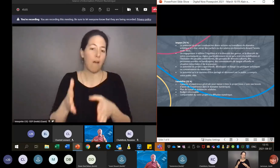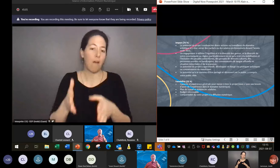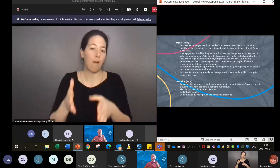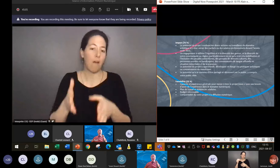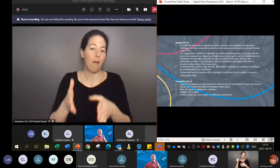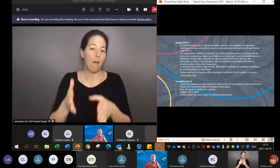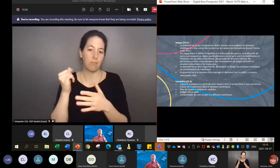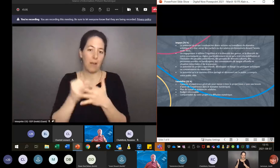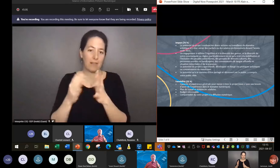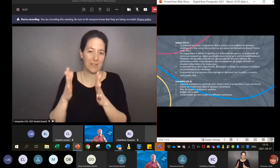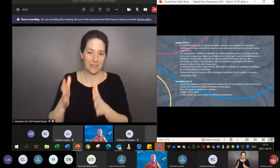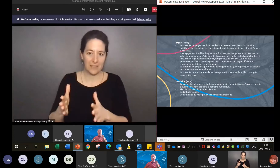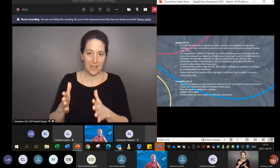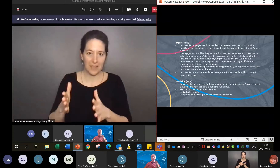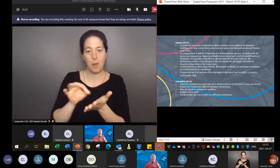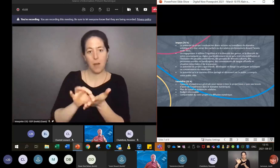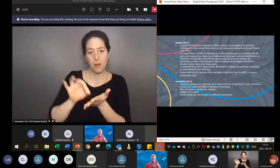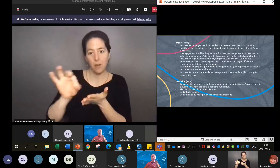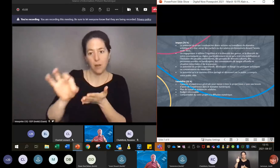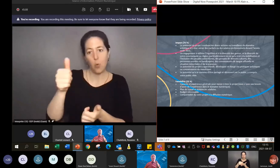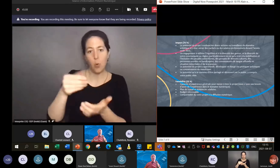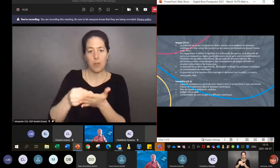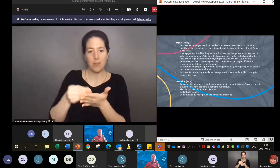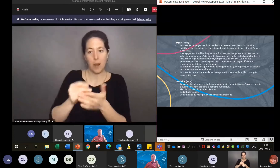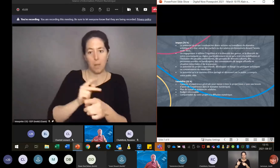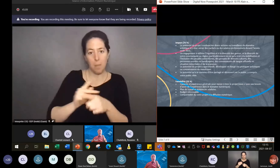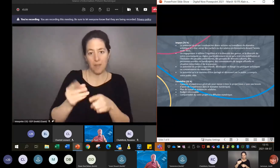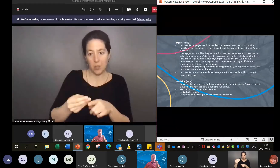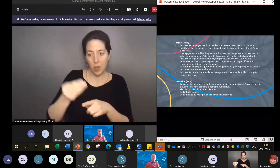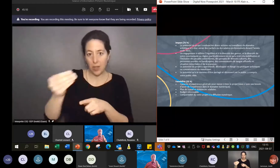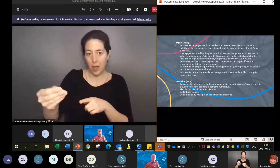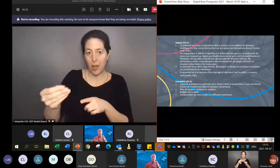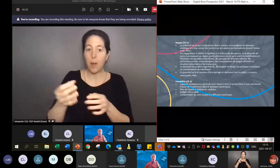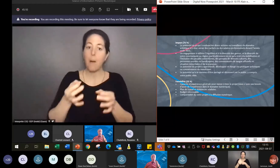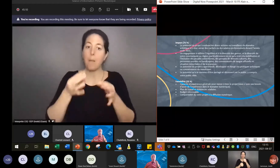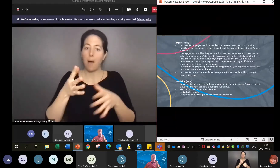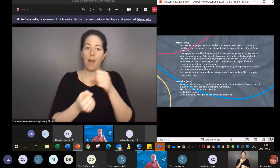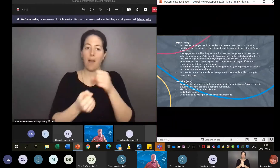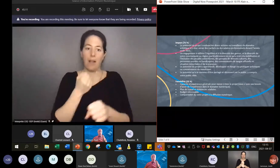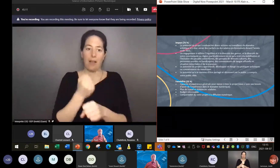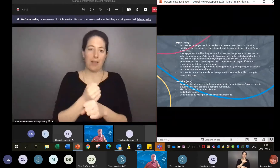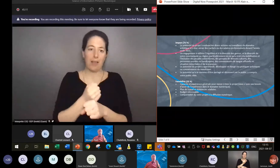ou des salaires professionnels durant l’année civile 2021.